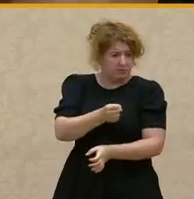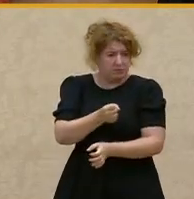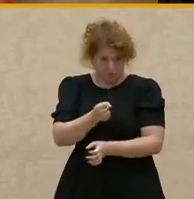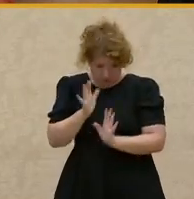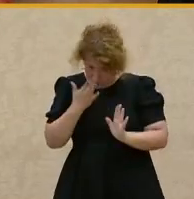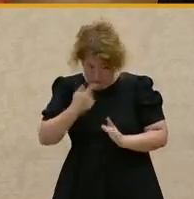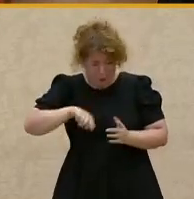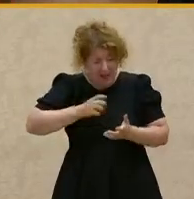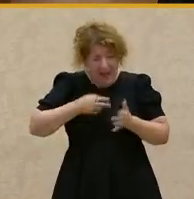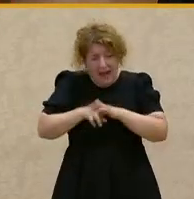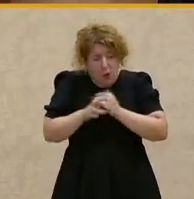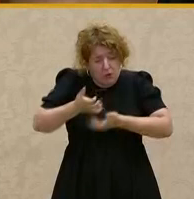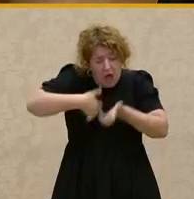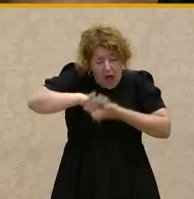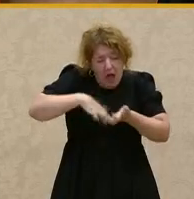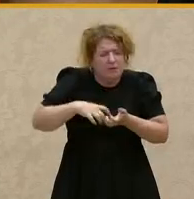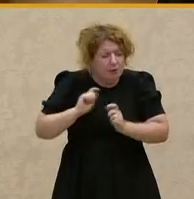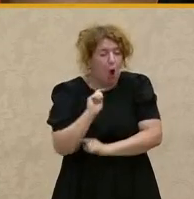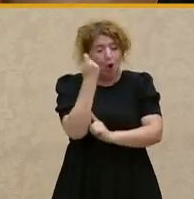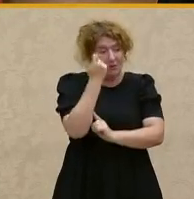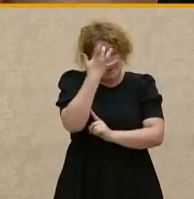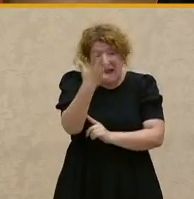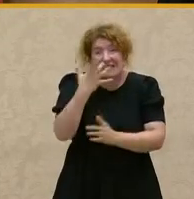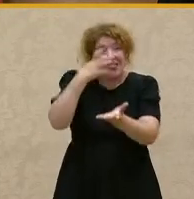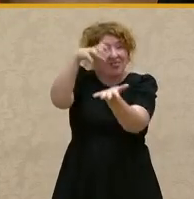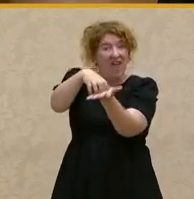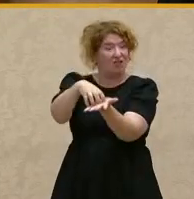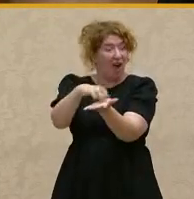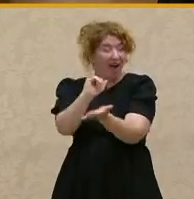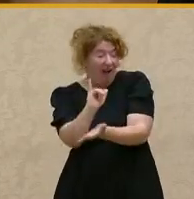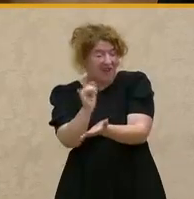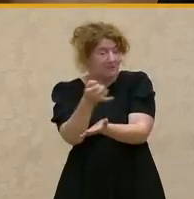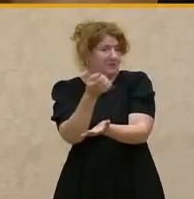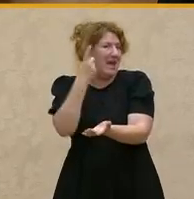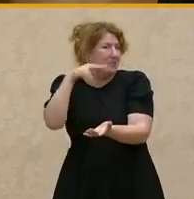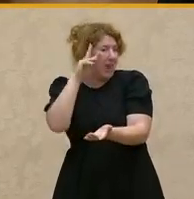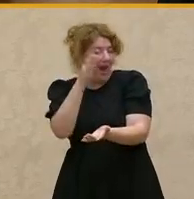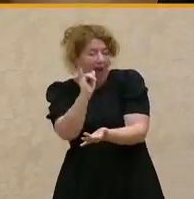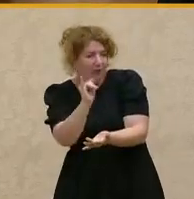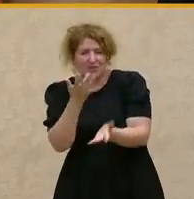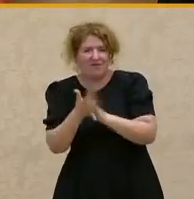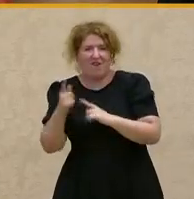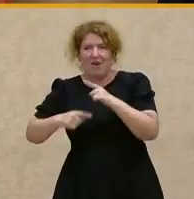sino que lo hemos hecho con los recursos escasos. Así que imagínense lo que pasaría con un centro de referencia especializado e imagínense a cuántas familias españolas se les